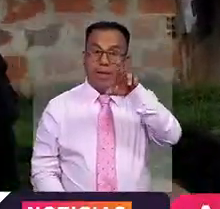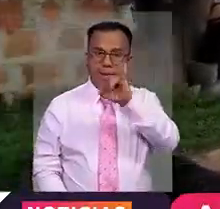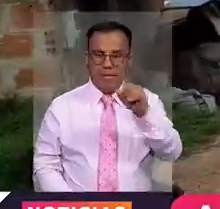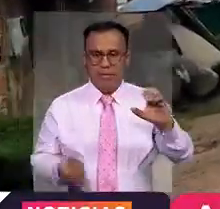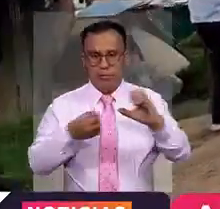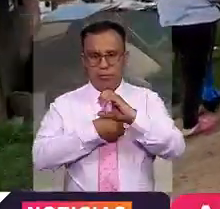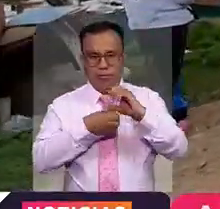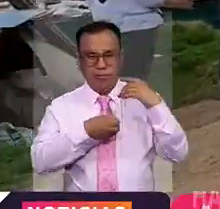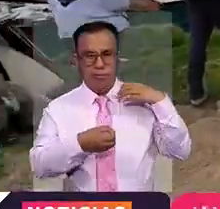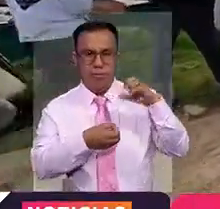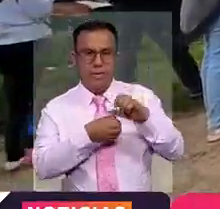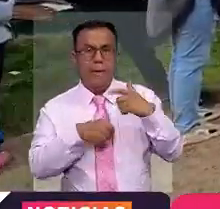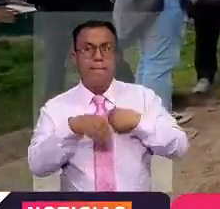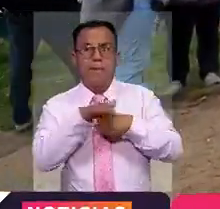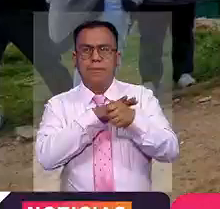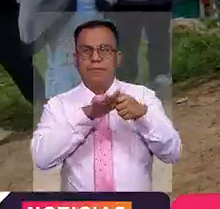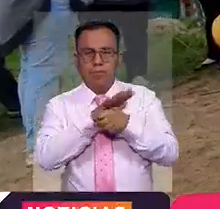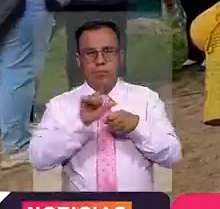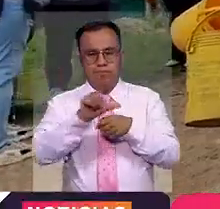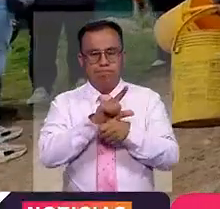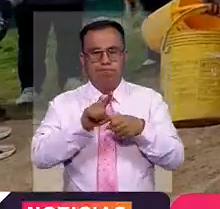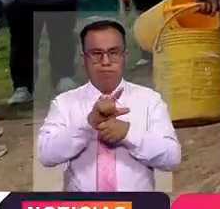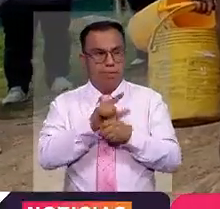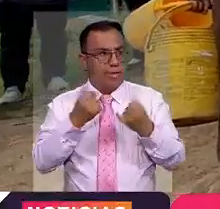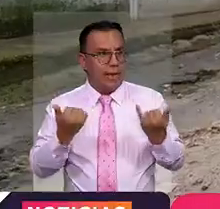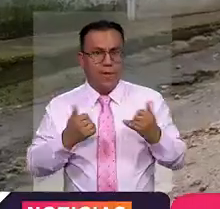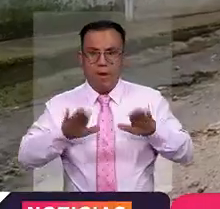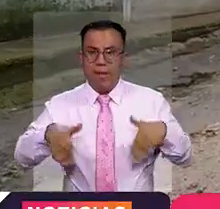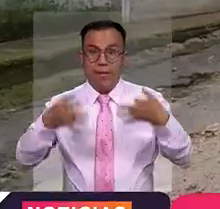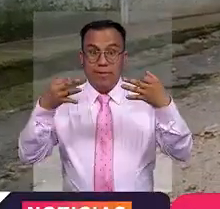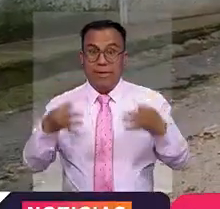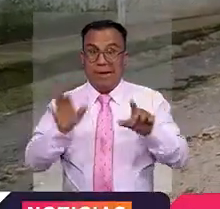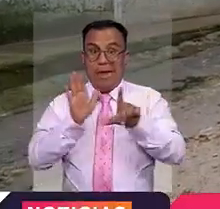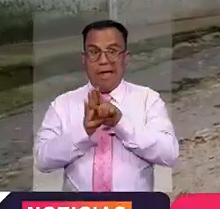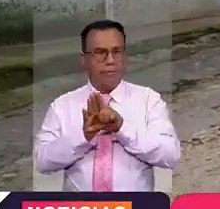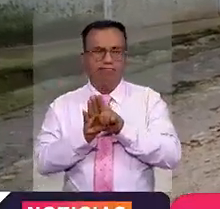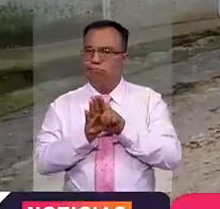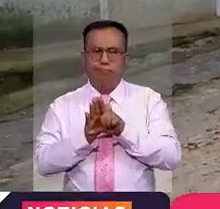EL LUGAR PARA BUSCAR UNA